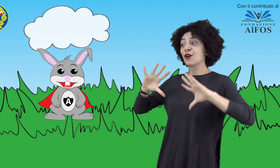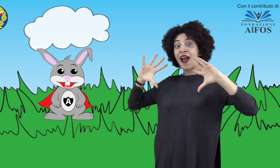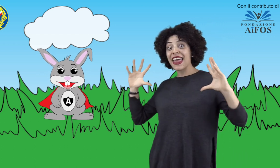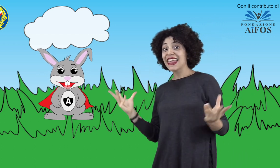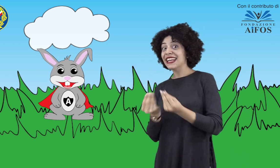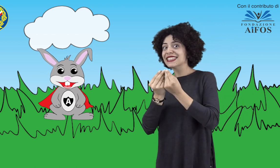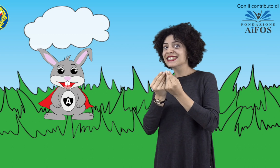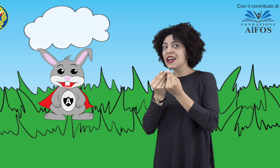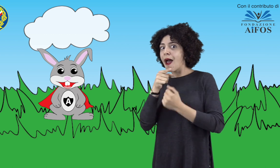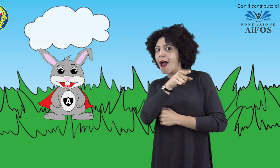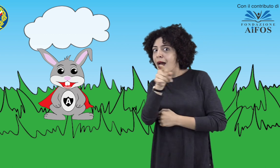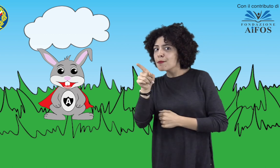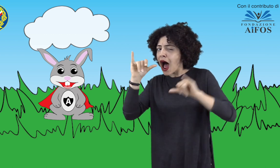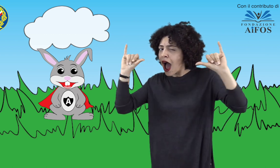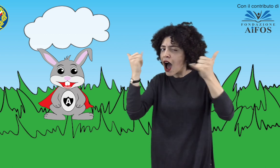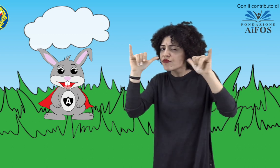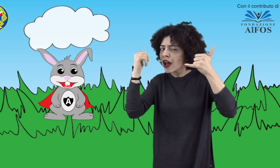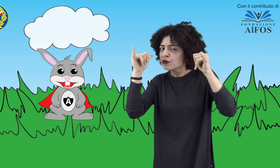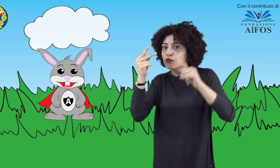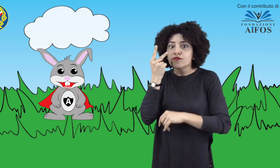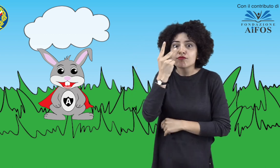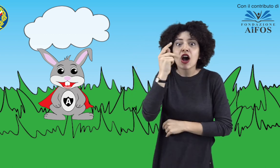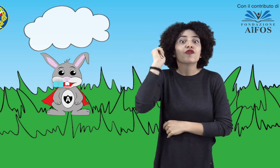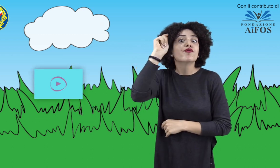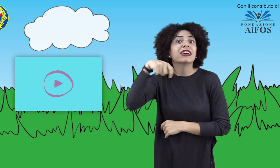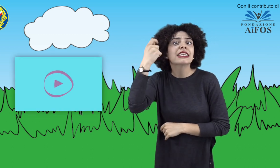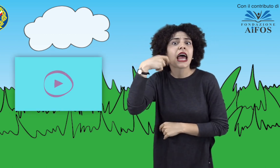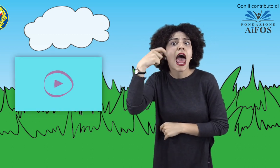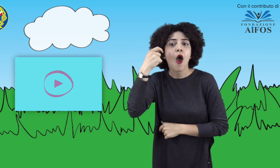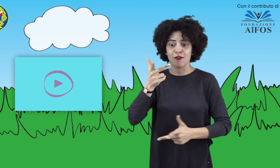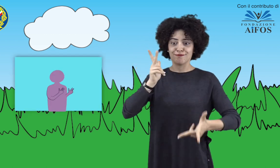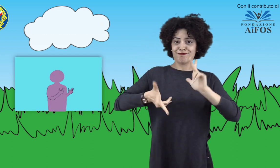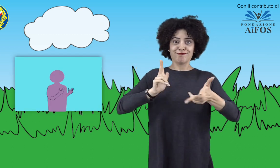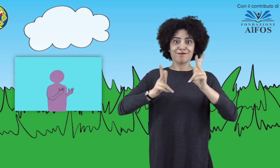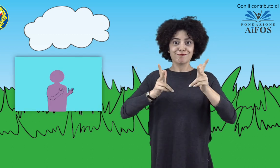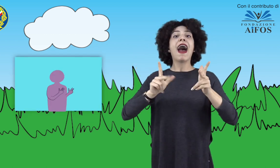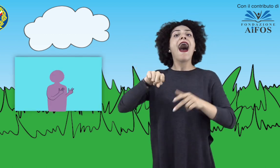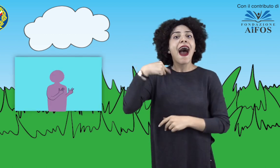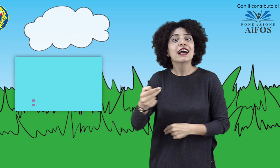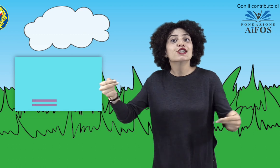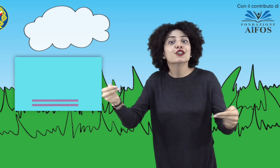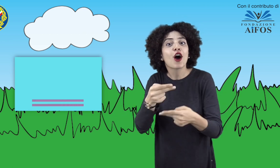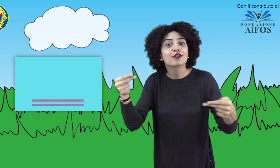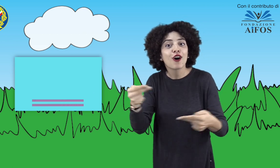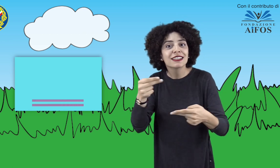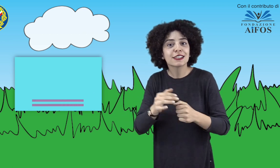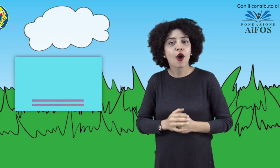vi divertirete insieme a lui con dei video in LIS e sottotitoli.